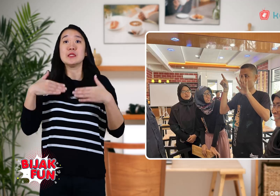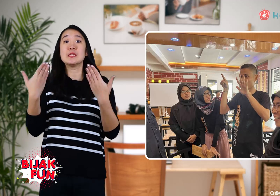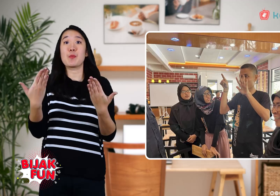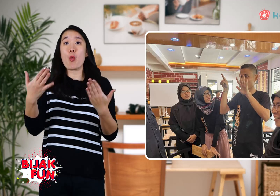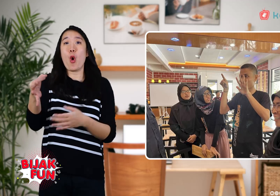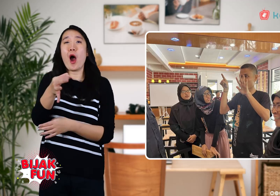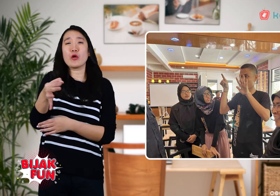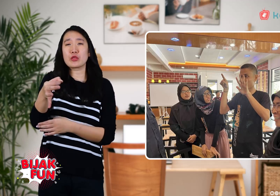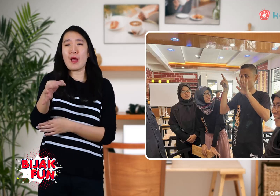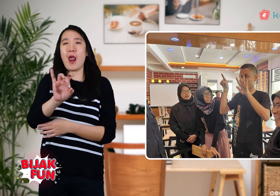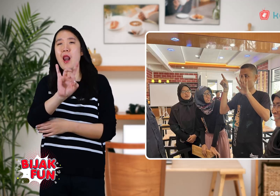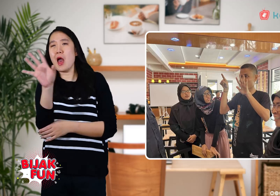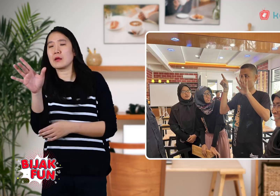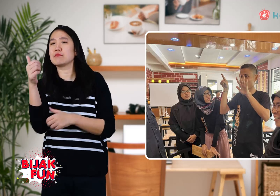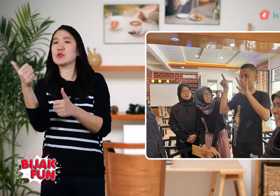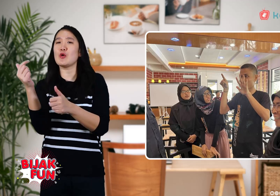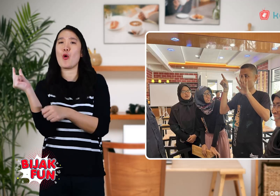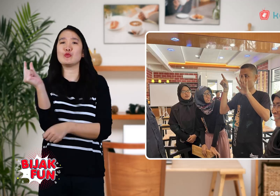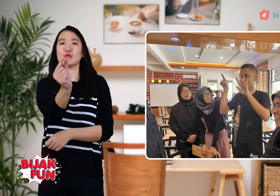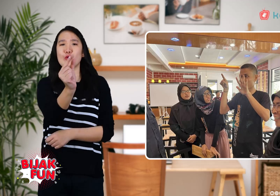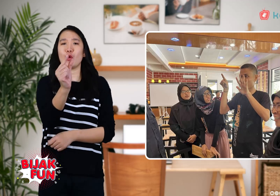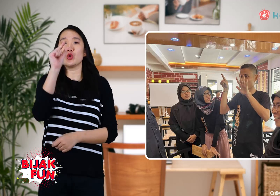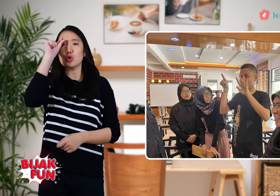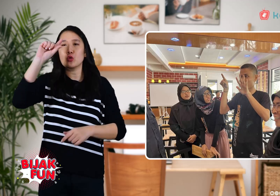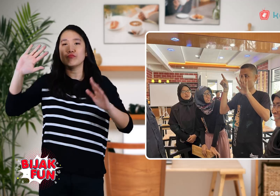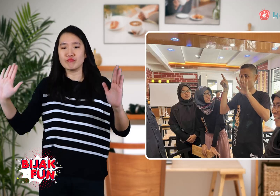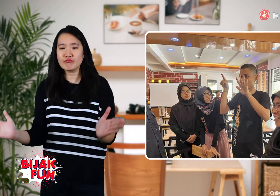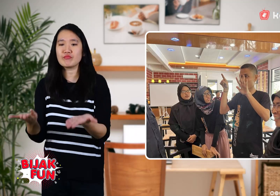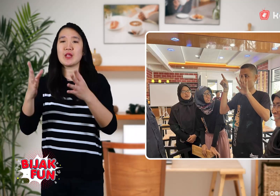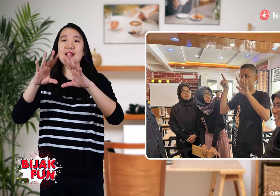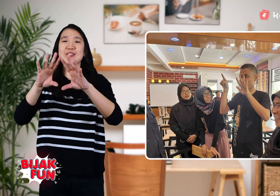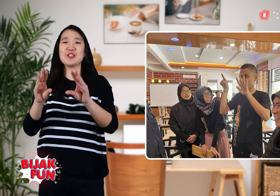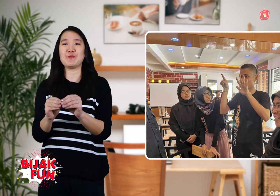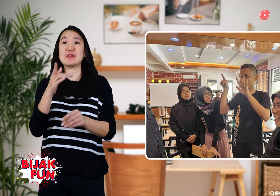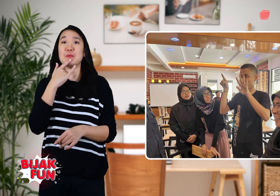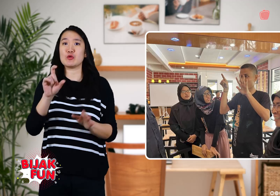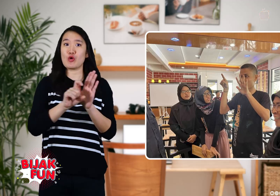Semoga kota lain bisa mencontoh untuk membangun secara inklusif,